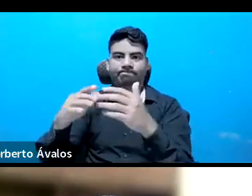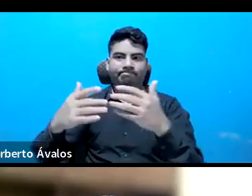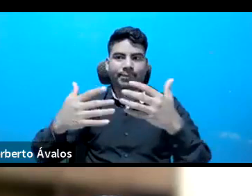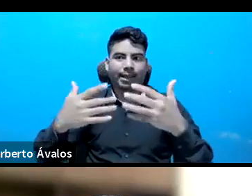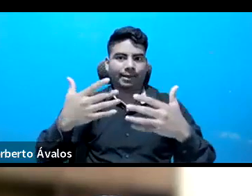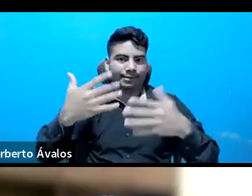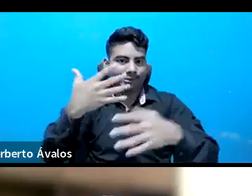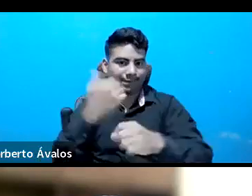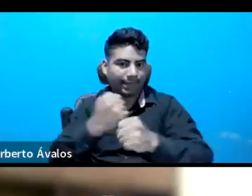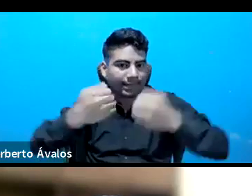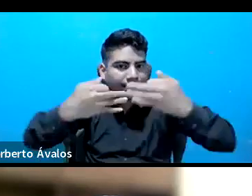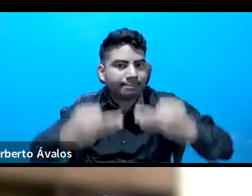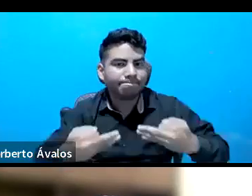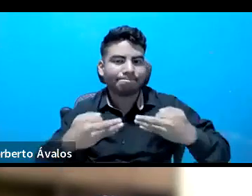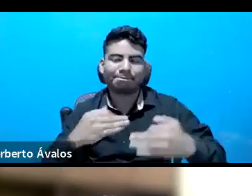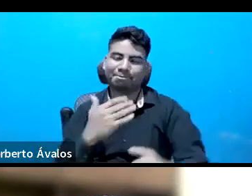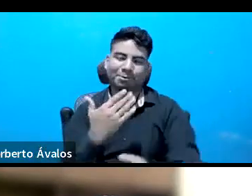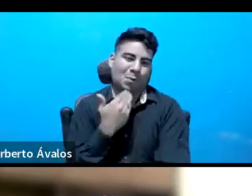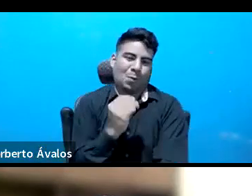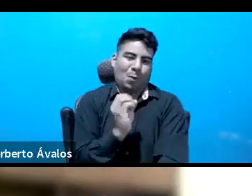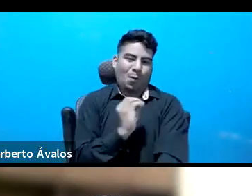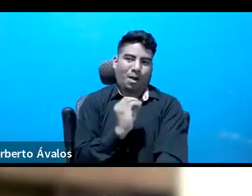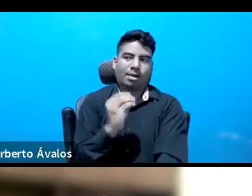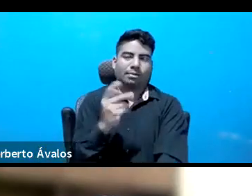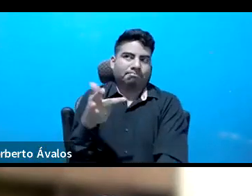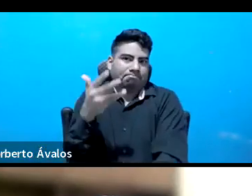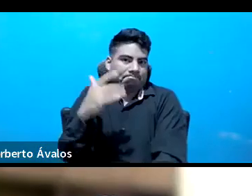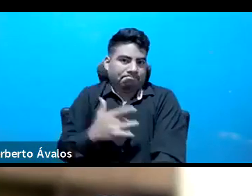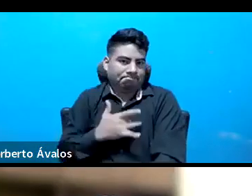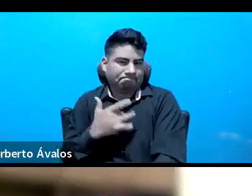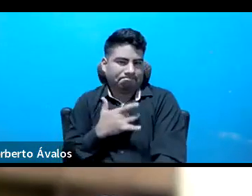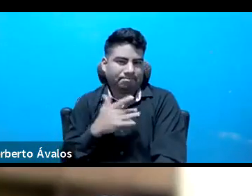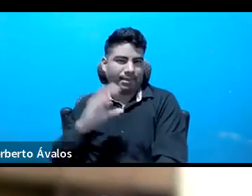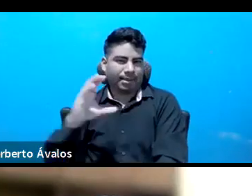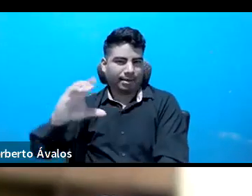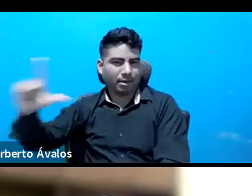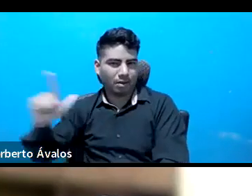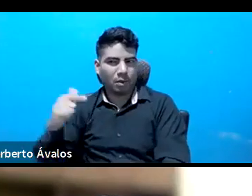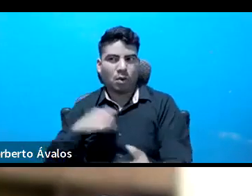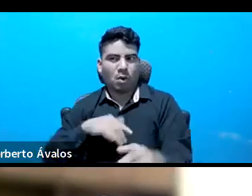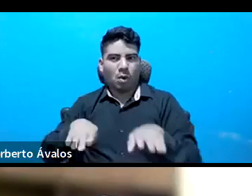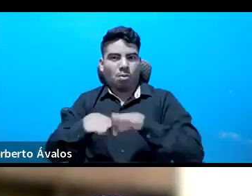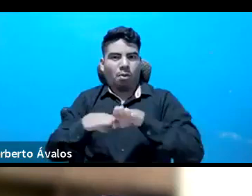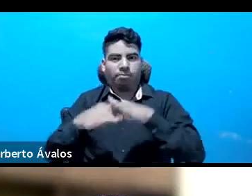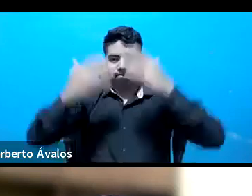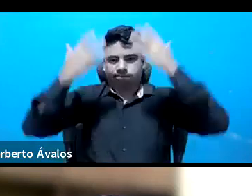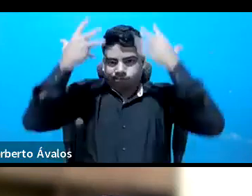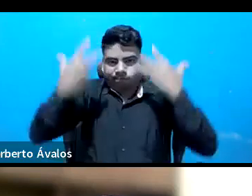como con como con quizás no hacer la seña como tal si ino que gesticular que gesticular con la carajo a cara o hacer seña